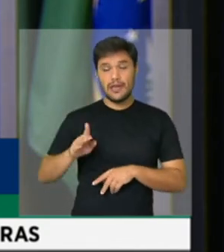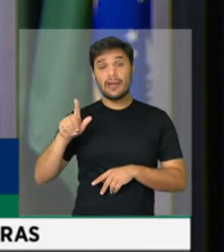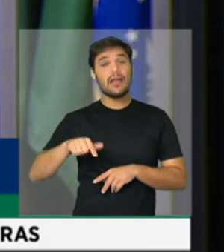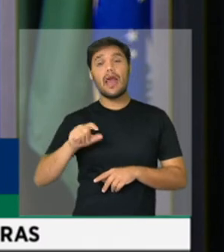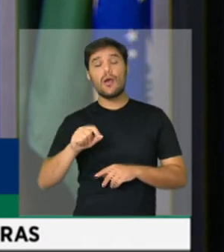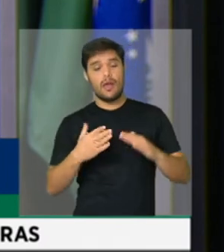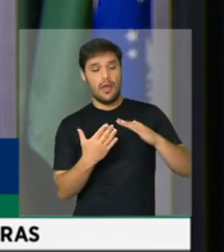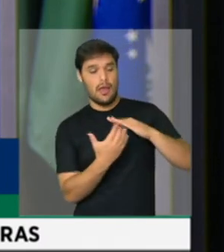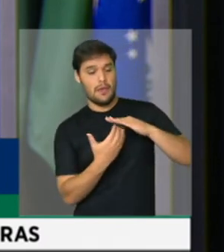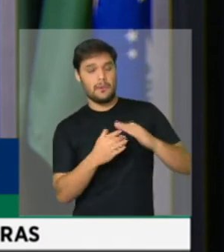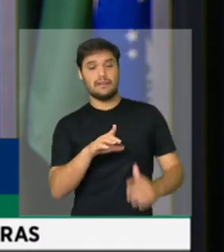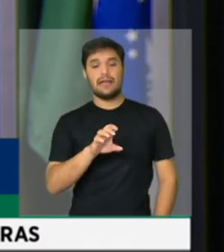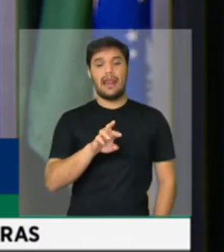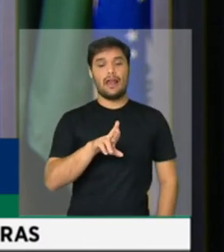E AO MESMO TEMPO... RESSALTAR A IMPORTÂNCIA NESSE